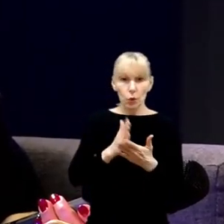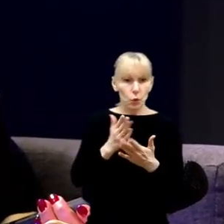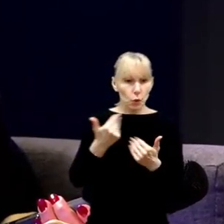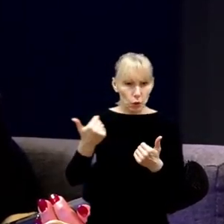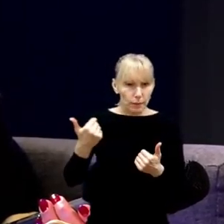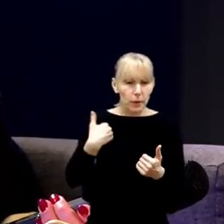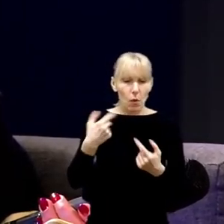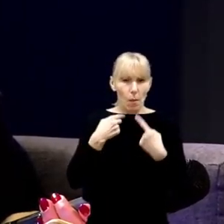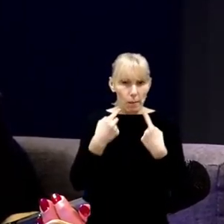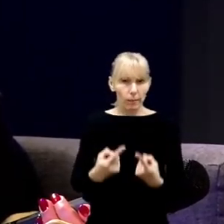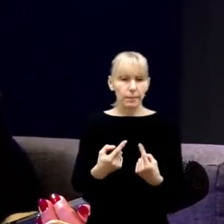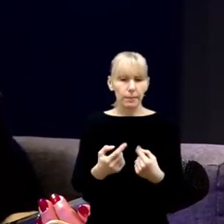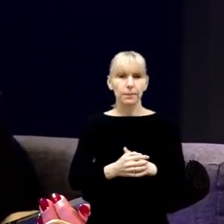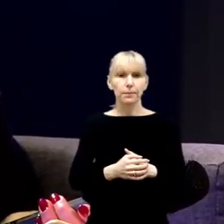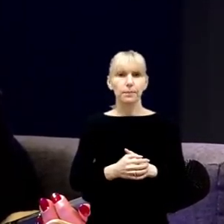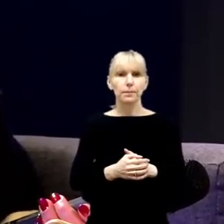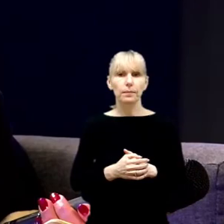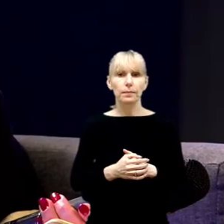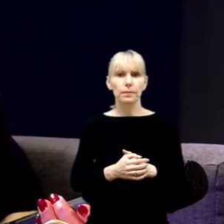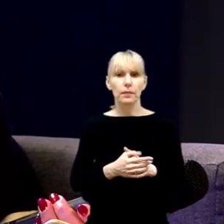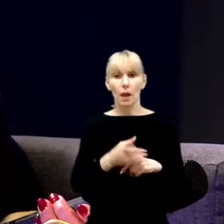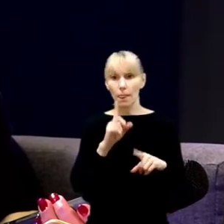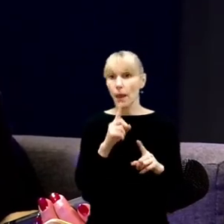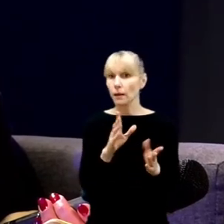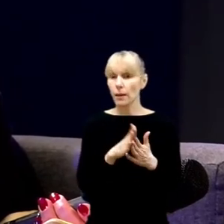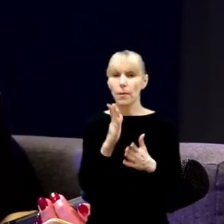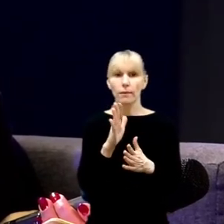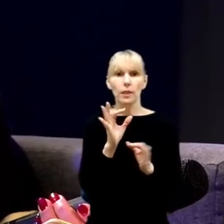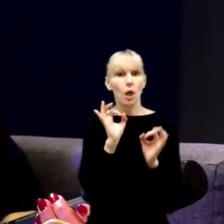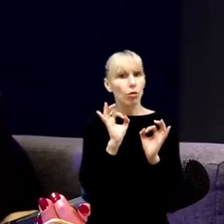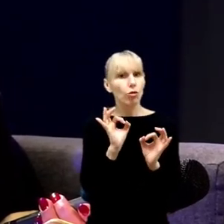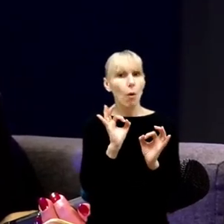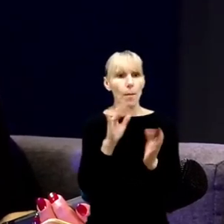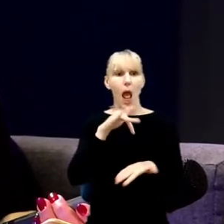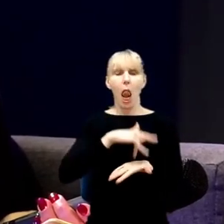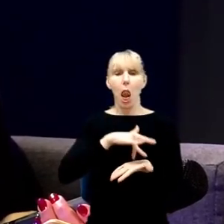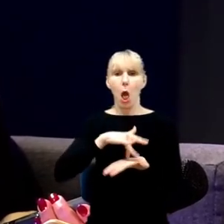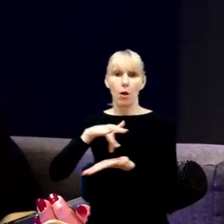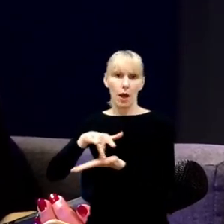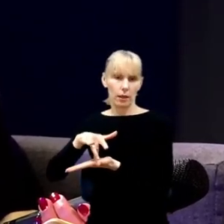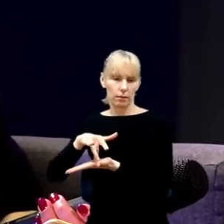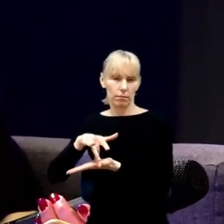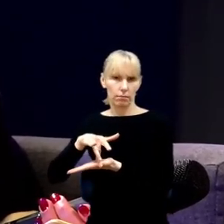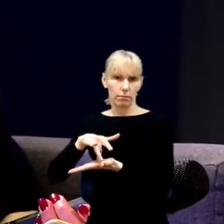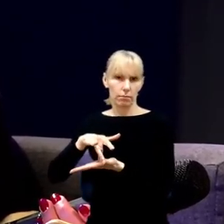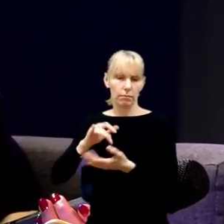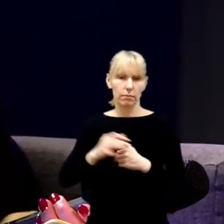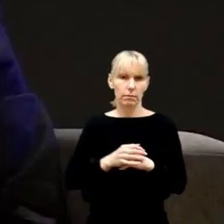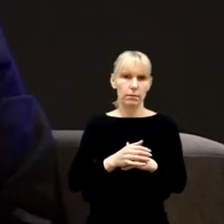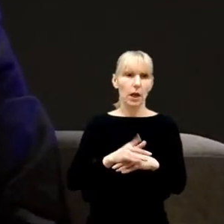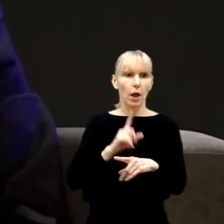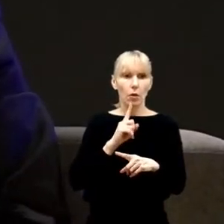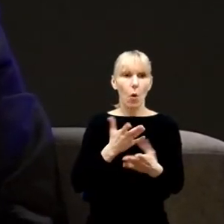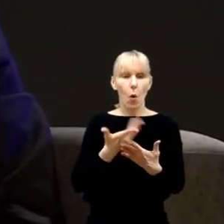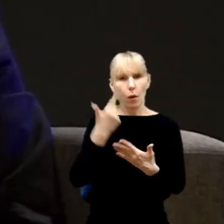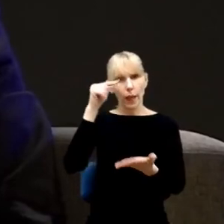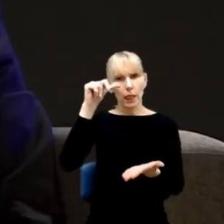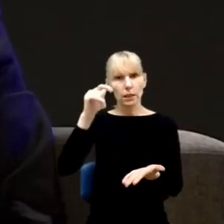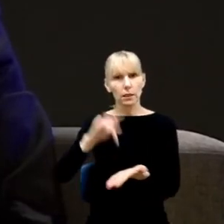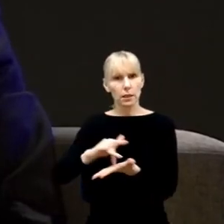Z całą pewnością dobra lokalizacja bardzo pomaga, to znaczy mówię o lokalizacji takiej bardzo centralnej, a nie peryferyjnej.